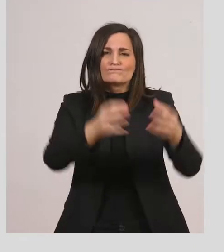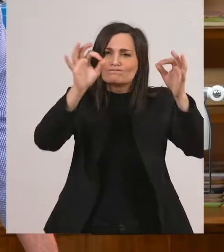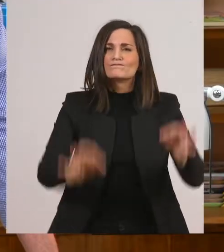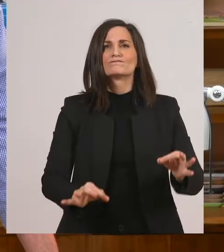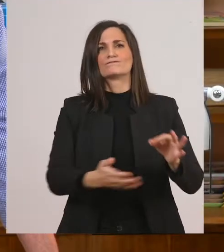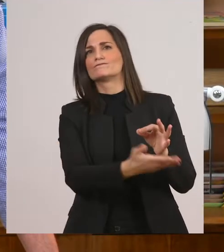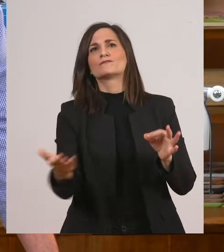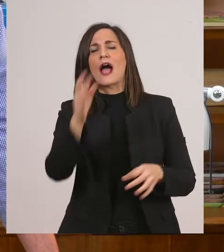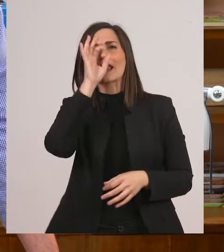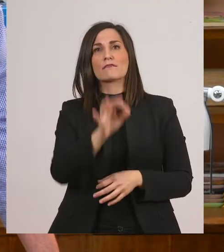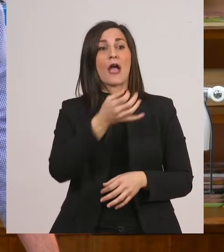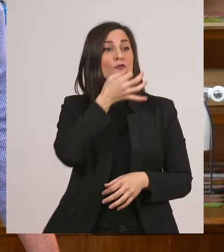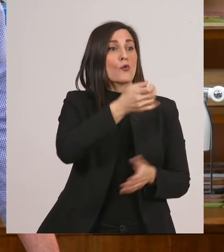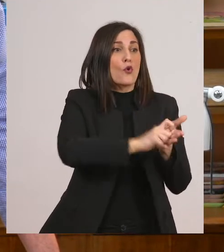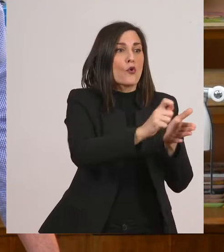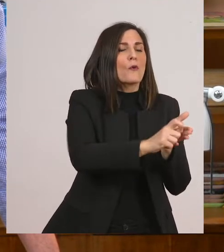Δηλαδή, ό,τι λέμε πρέπει να ισχύει.